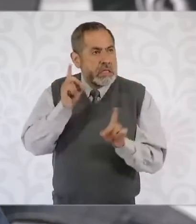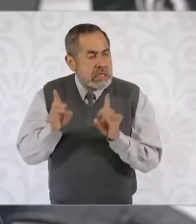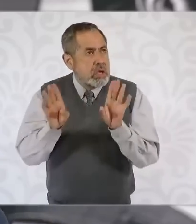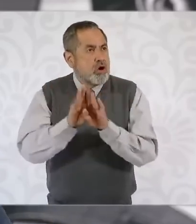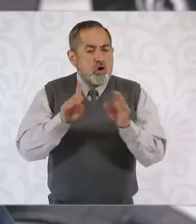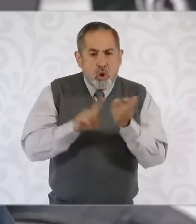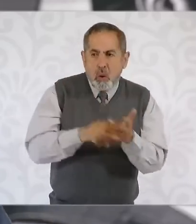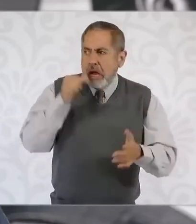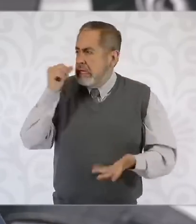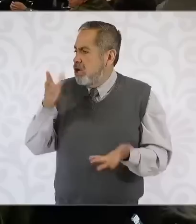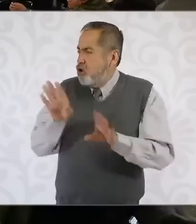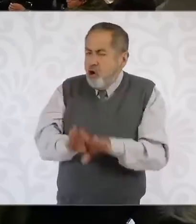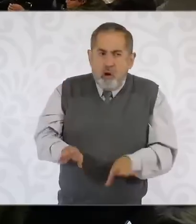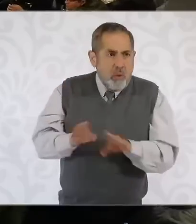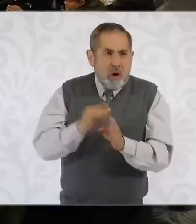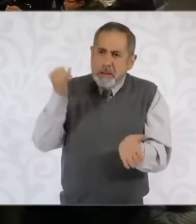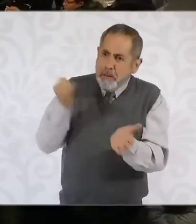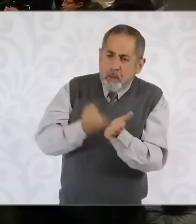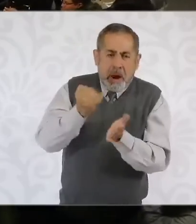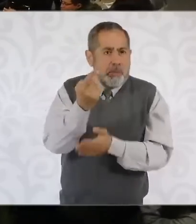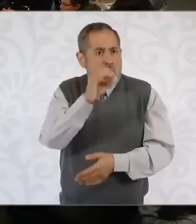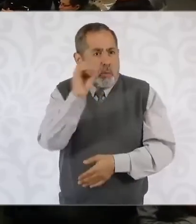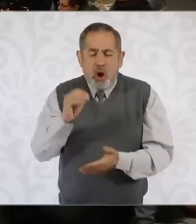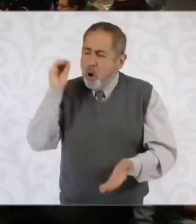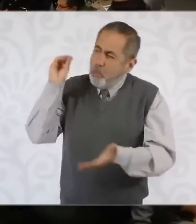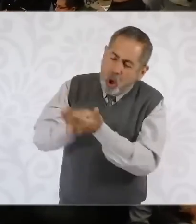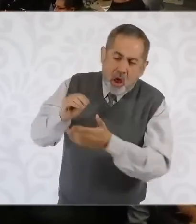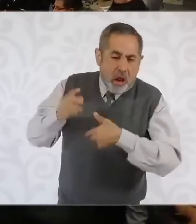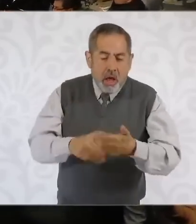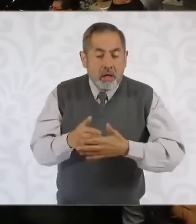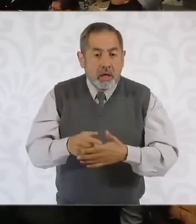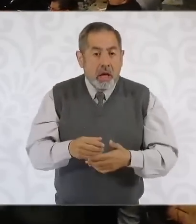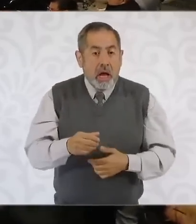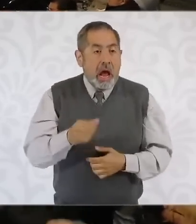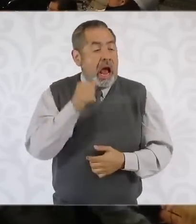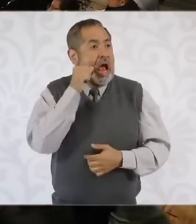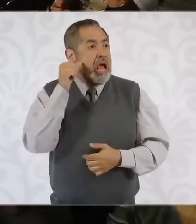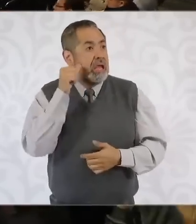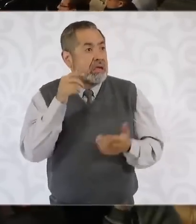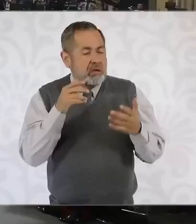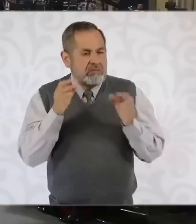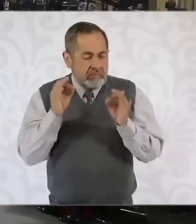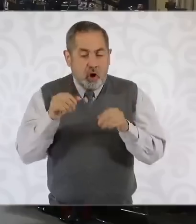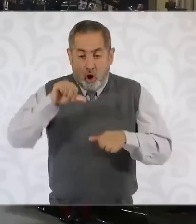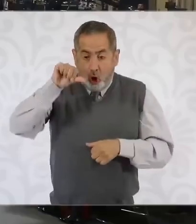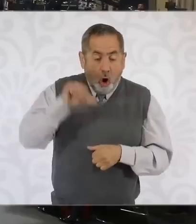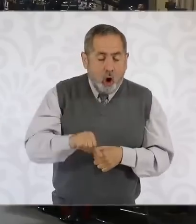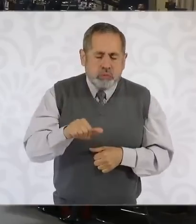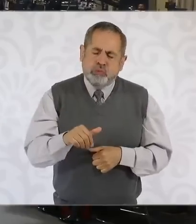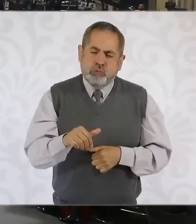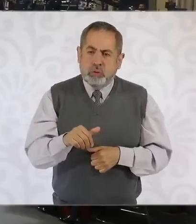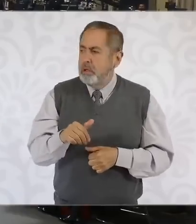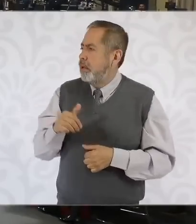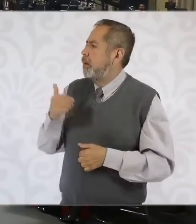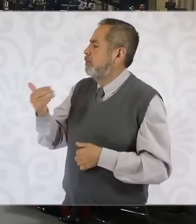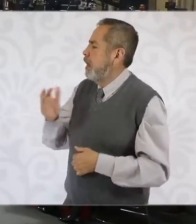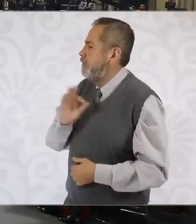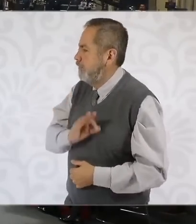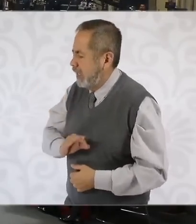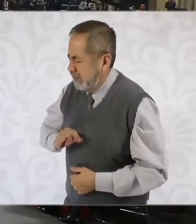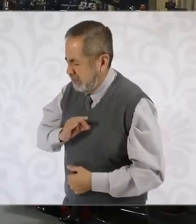es imposible verdad Entonces presidente yo te felicito un orgullo un orgullo tener a nuestra